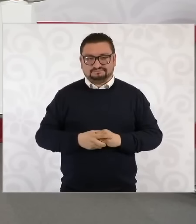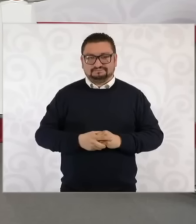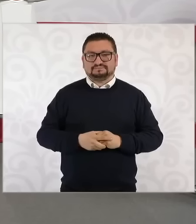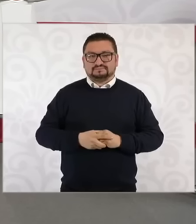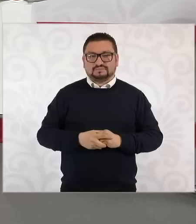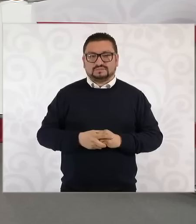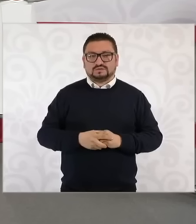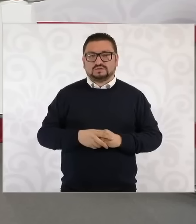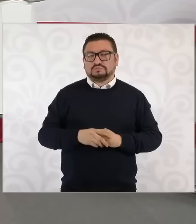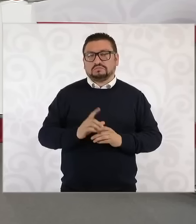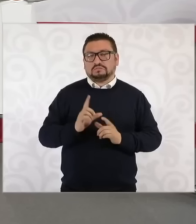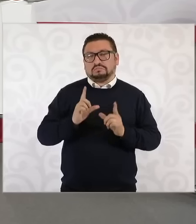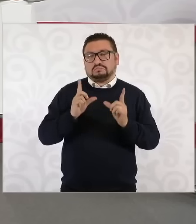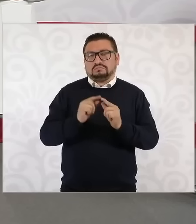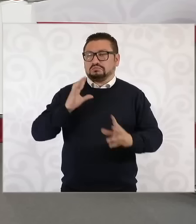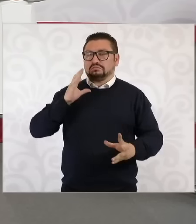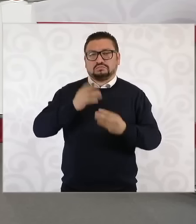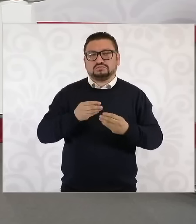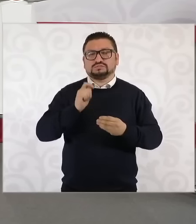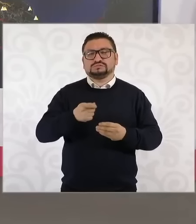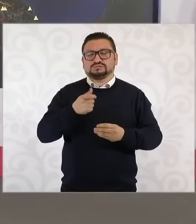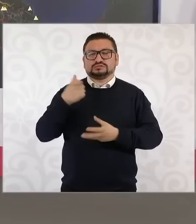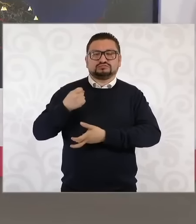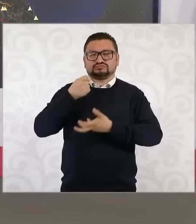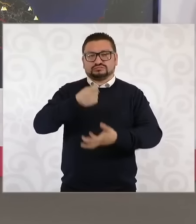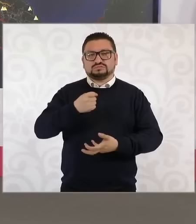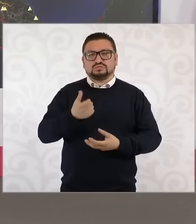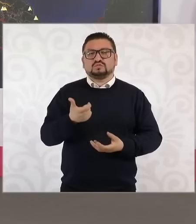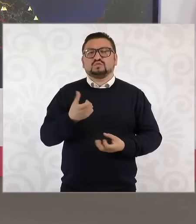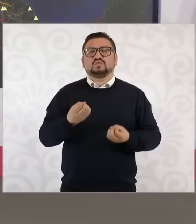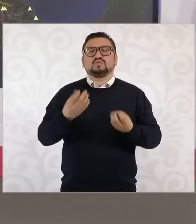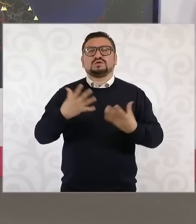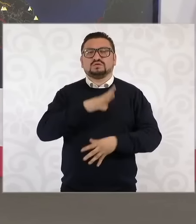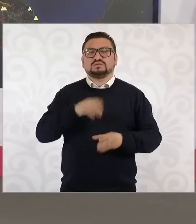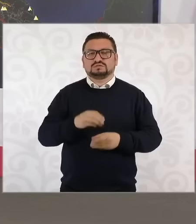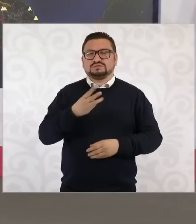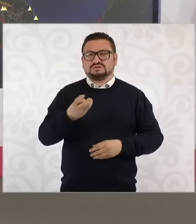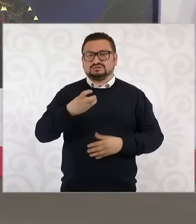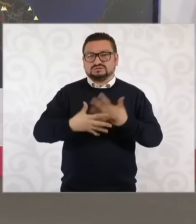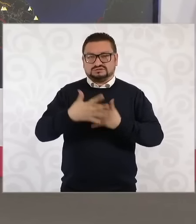como resumen, traemos una inversión en la administración completa de 315,000 millones